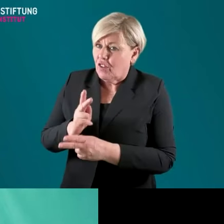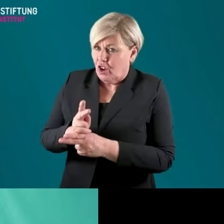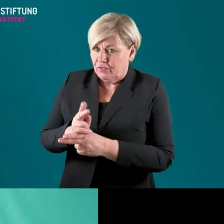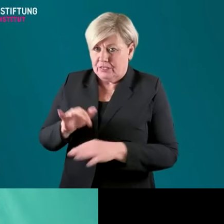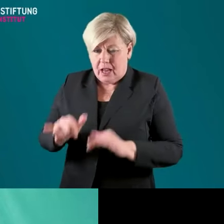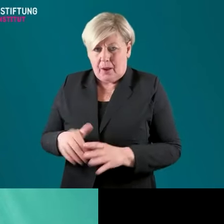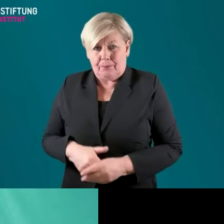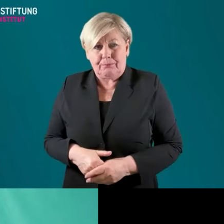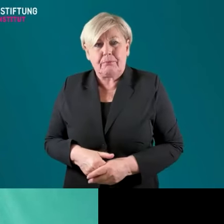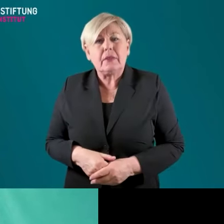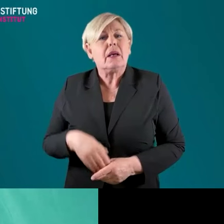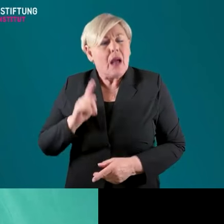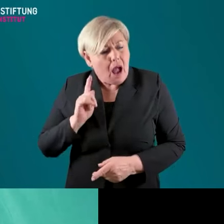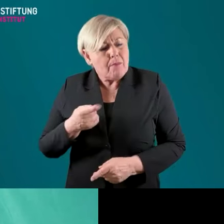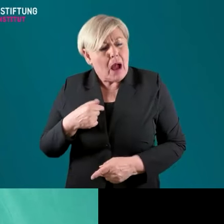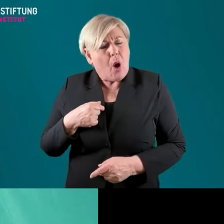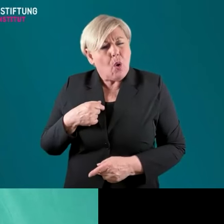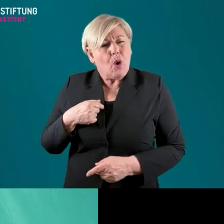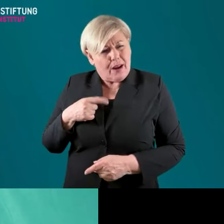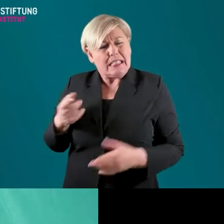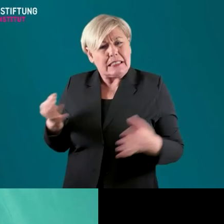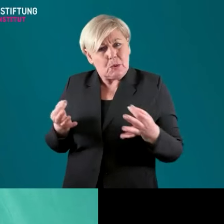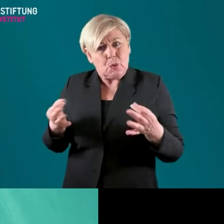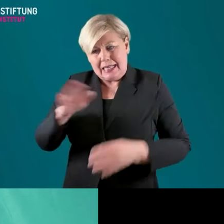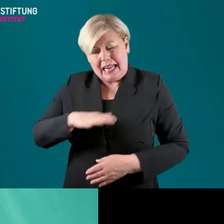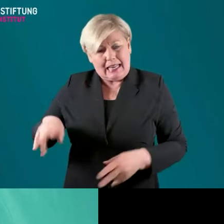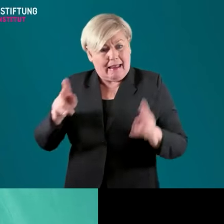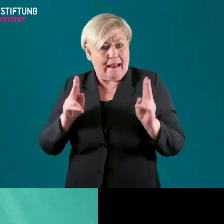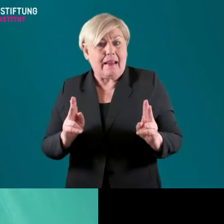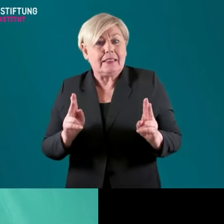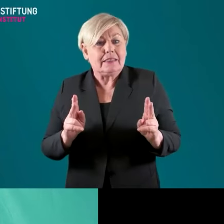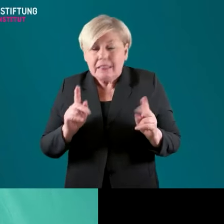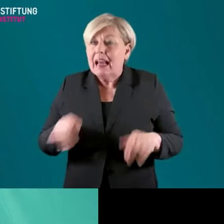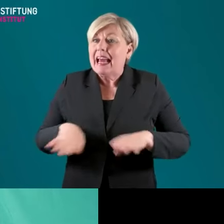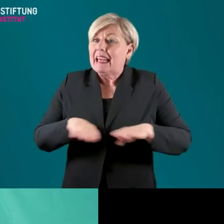Das hatte dann aber auch wiederum damit zu tun, dass dann Kinderrechte ins Grundgesetz rein sollten.